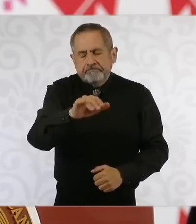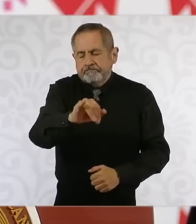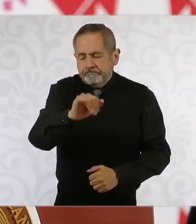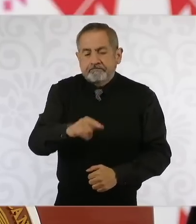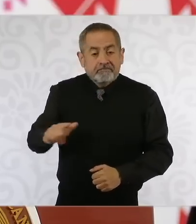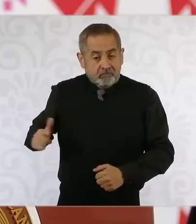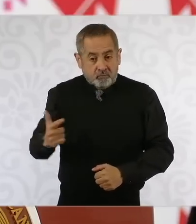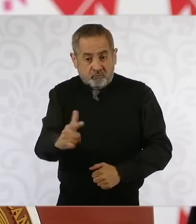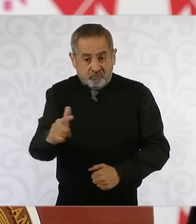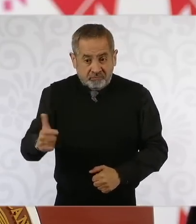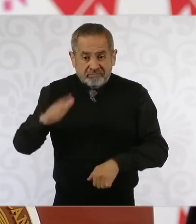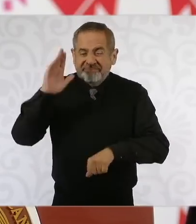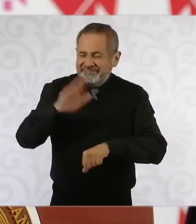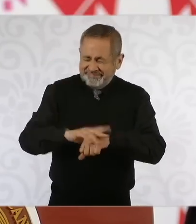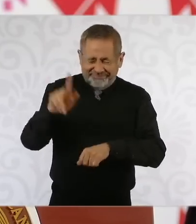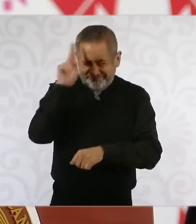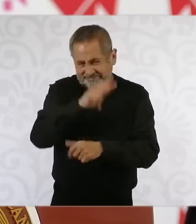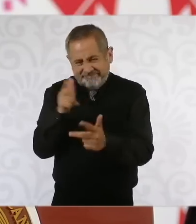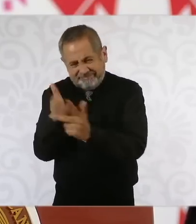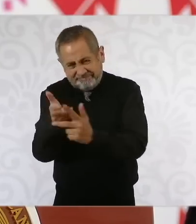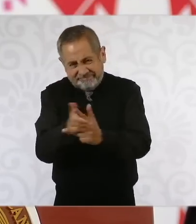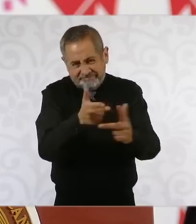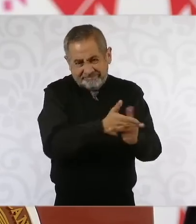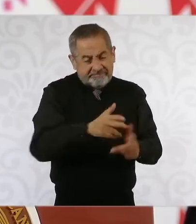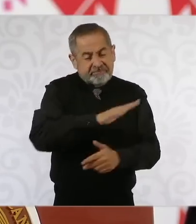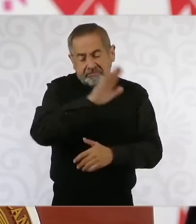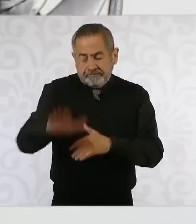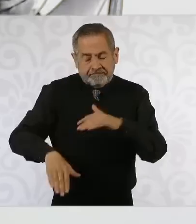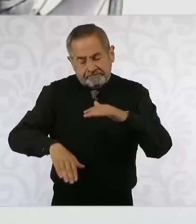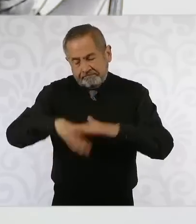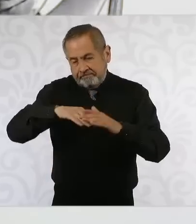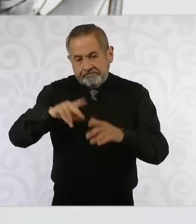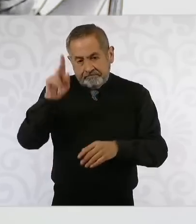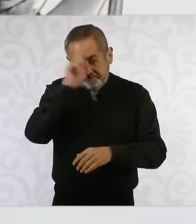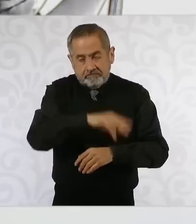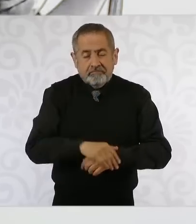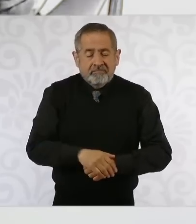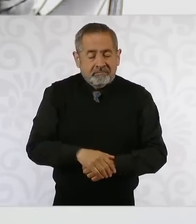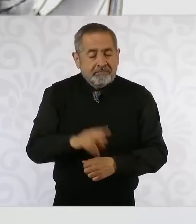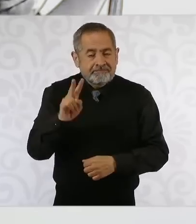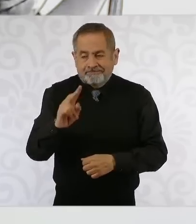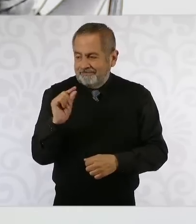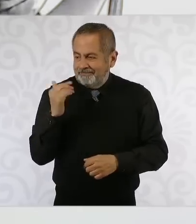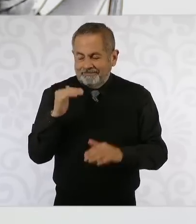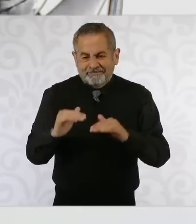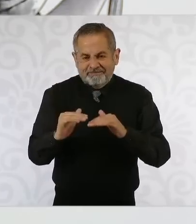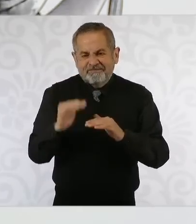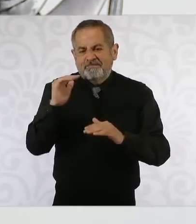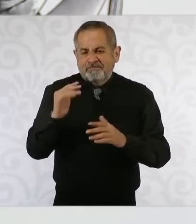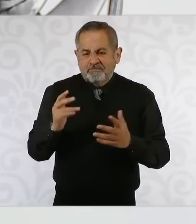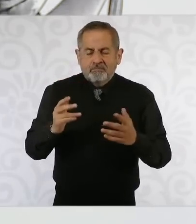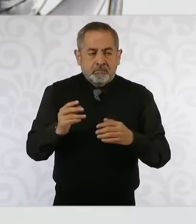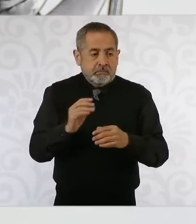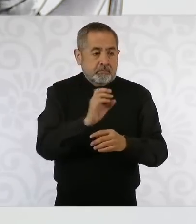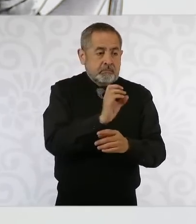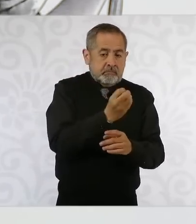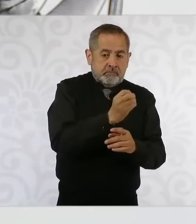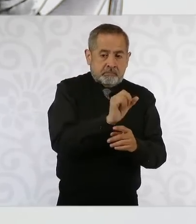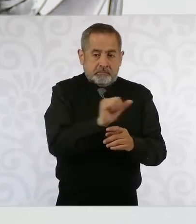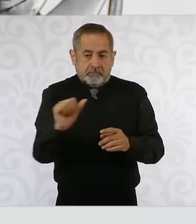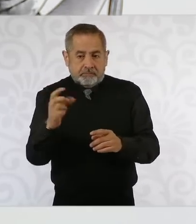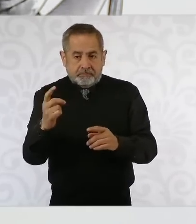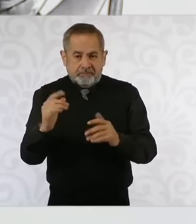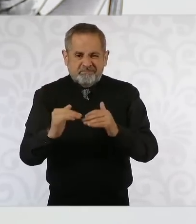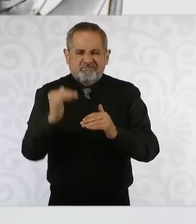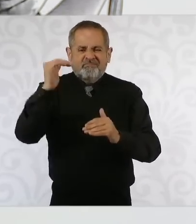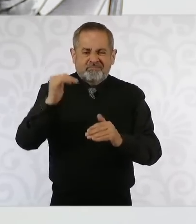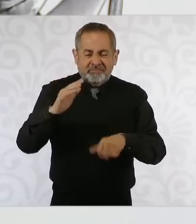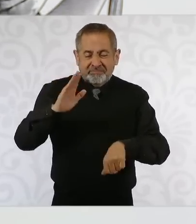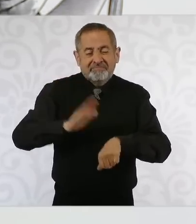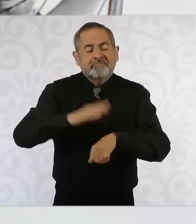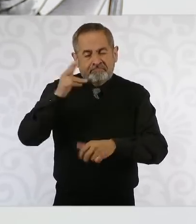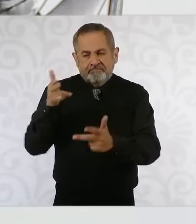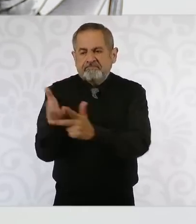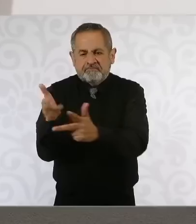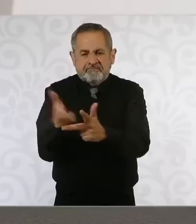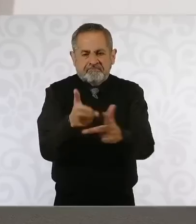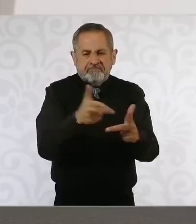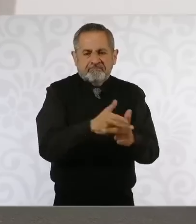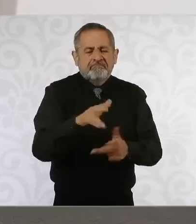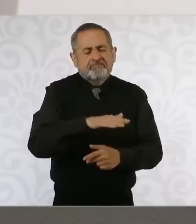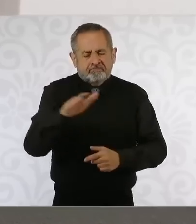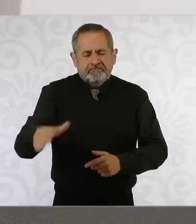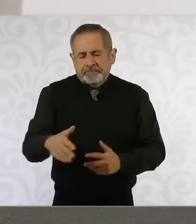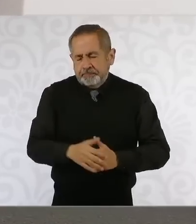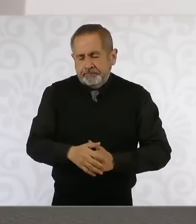país de hecho tuvo un pequeño incremento de octubre a diciembre e Entonces por supuesto